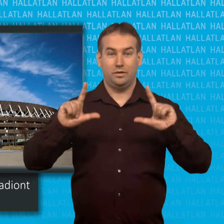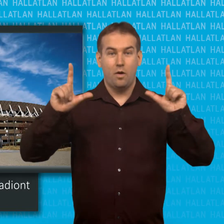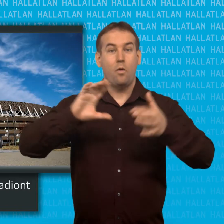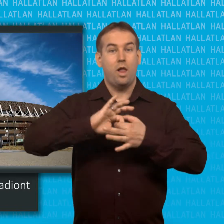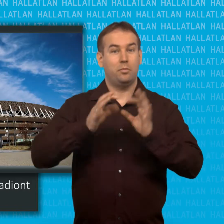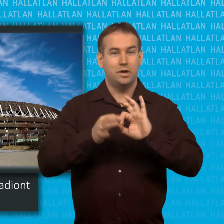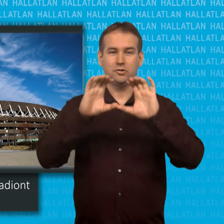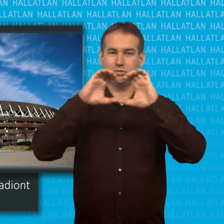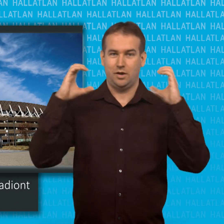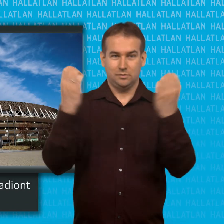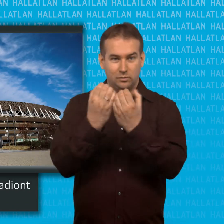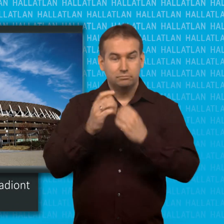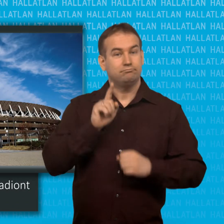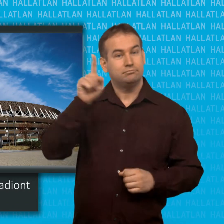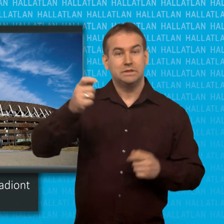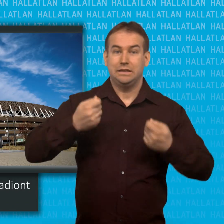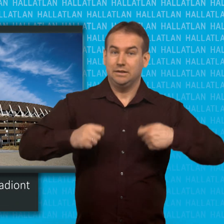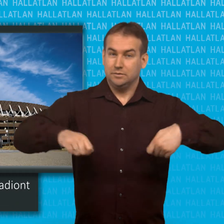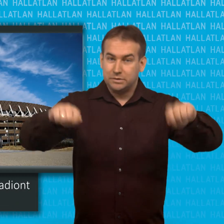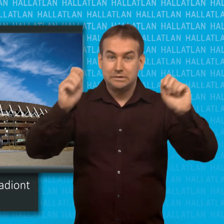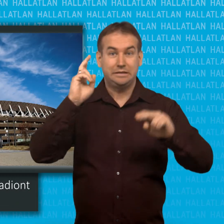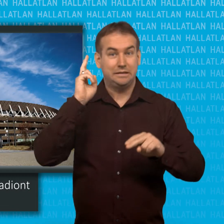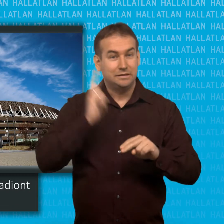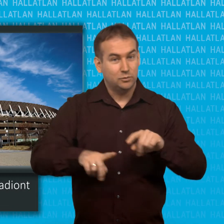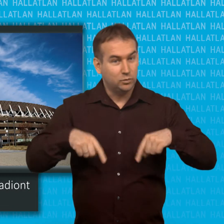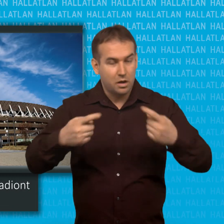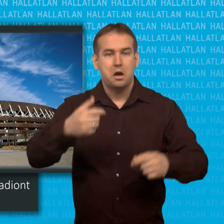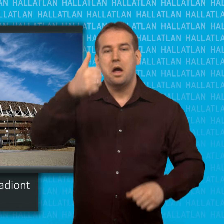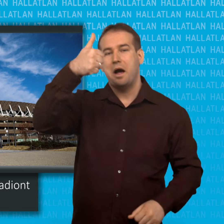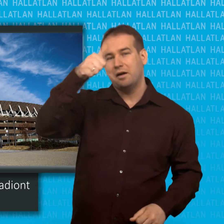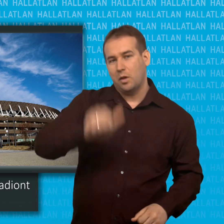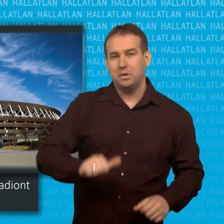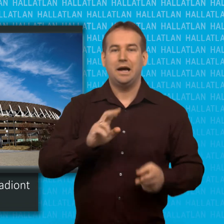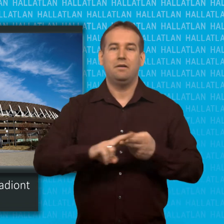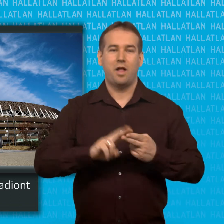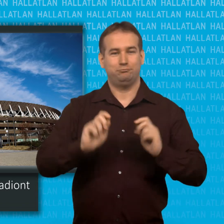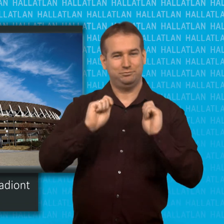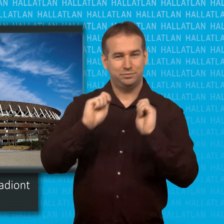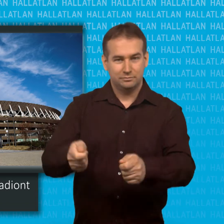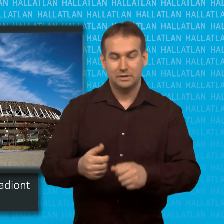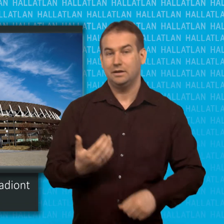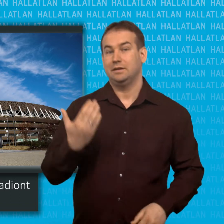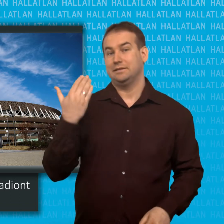Egy hónappal az építési munkálatok befejeződése után hivatalosan is átadták a tokiói Olimpiai Stadiont.